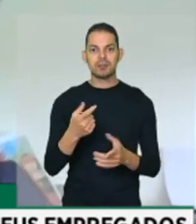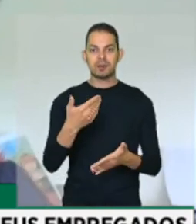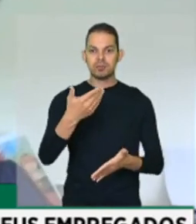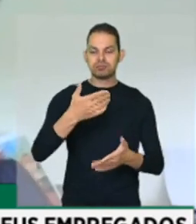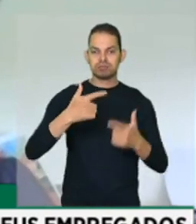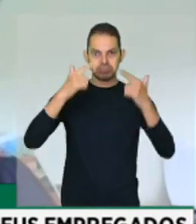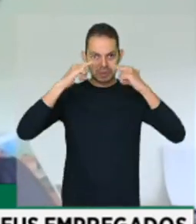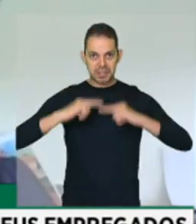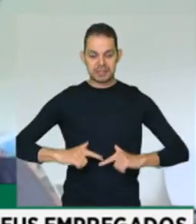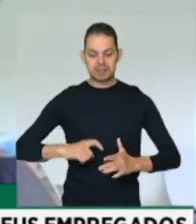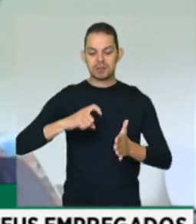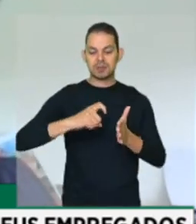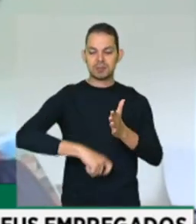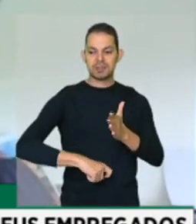A REDE É SIM É EMENDA, AO DESTAQUE QUE PROIBE A